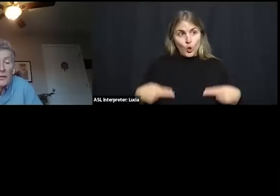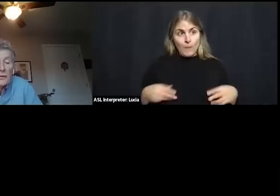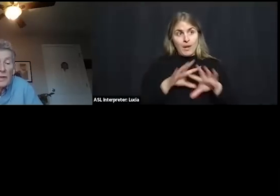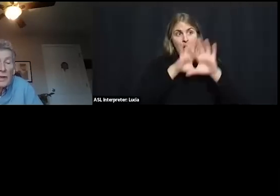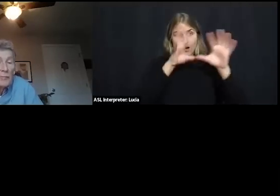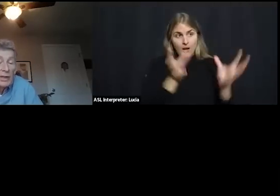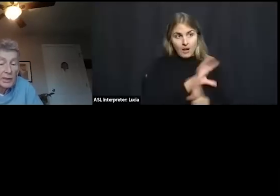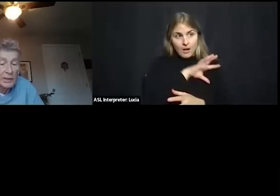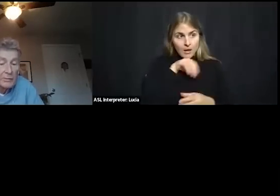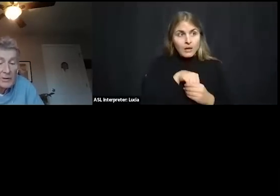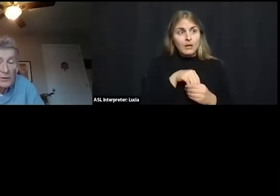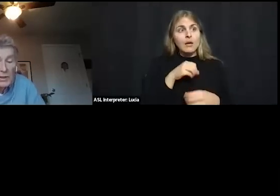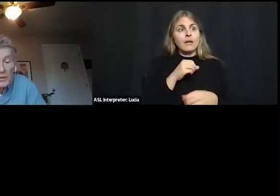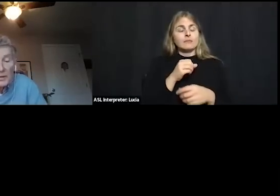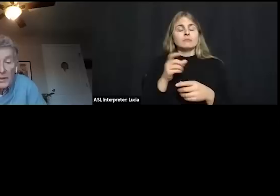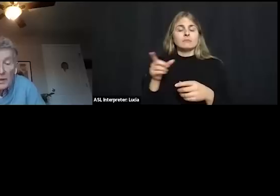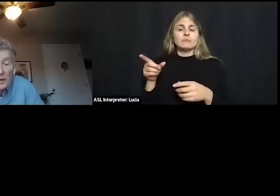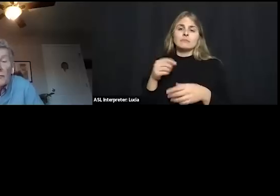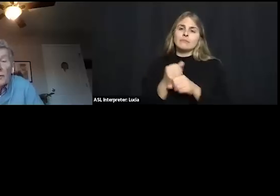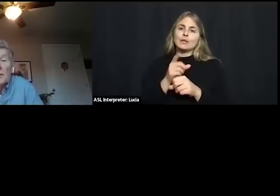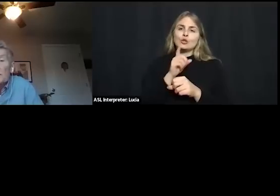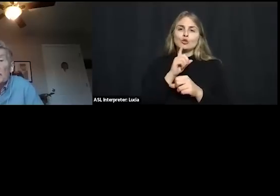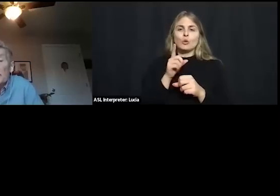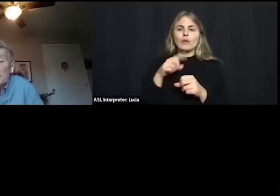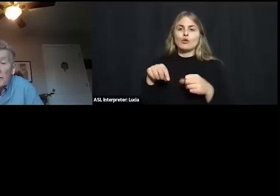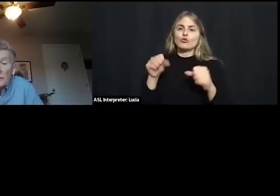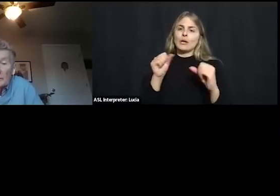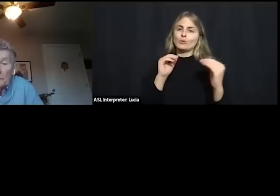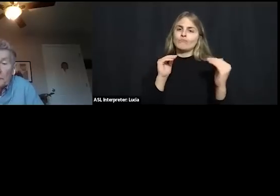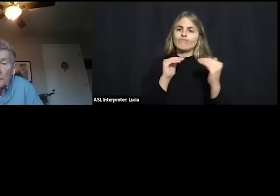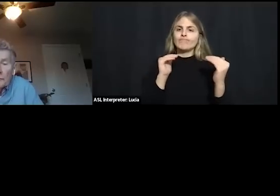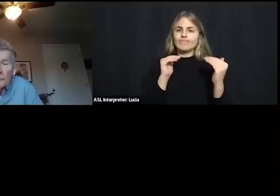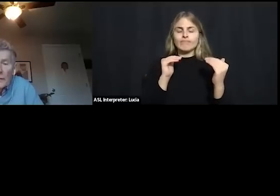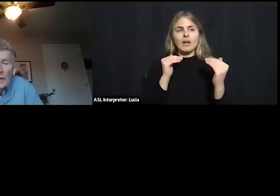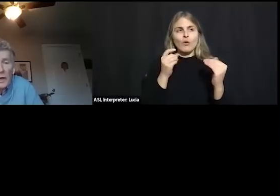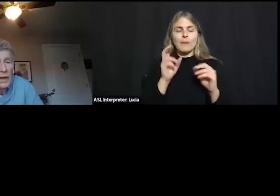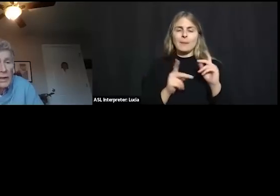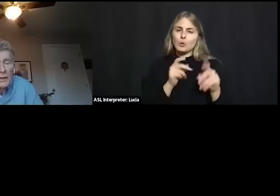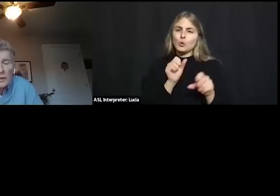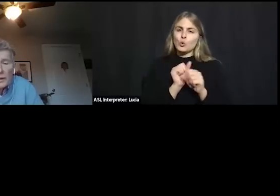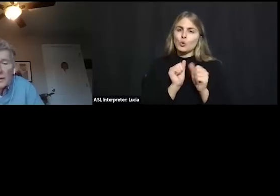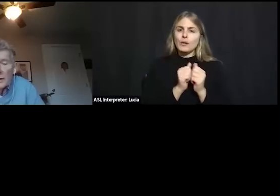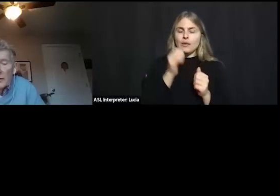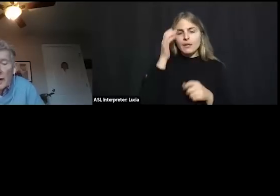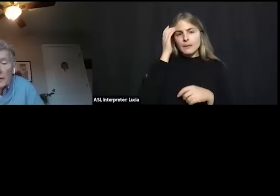y otros que hacen reclamos de justicia para las personas a las que sirven". Creo que lo dejaré ahí.